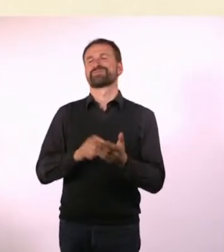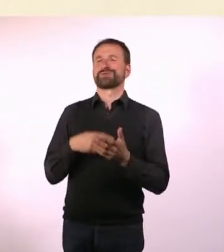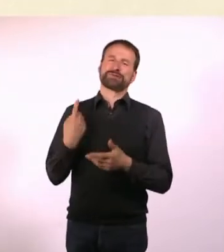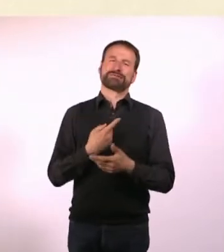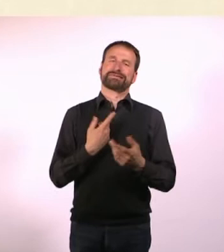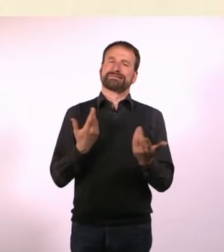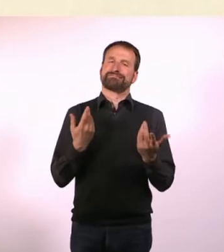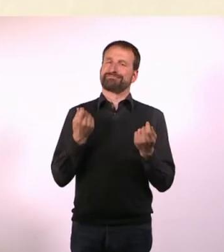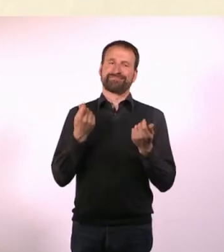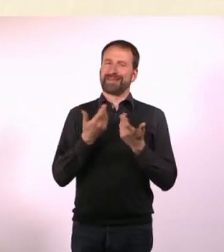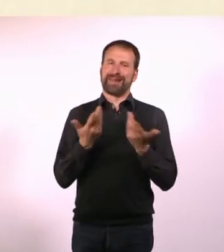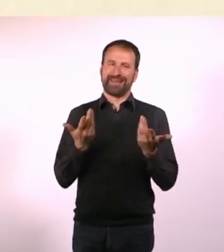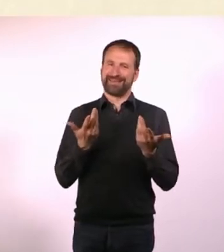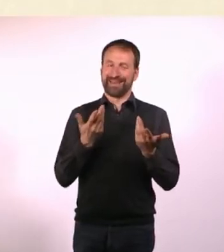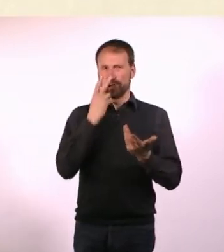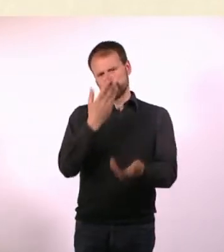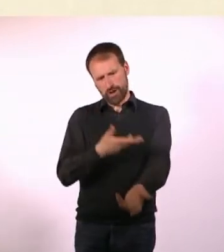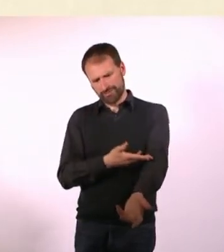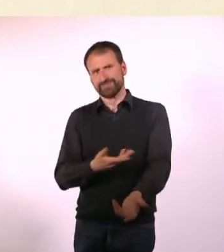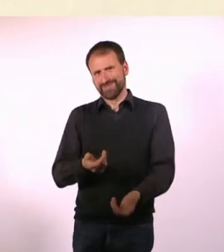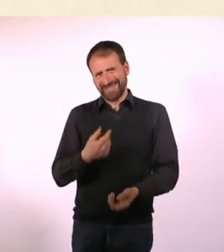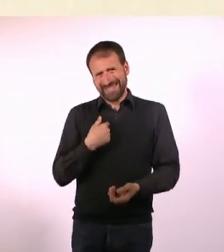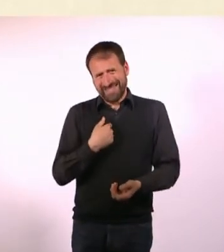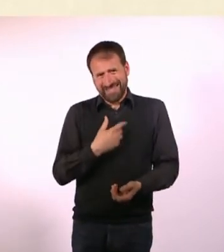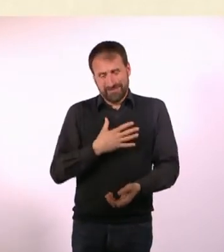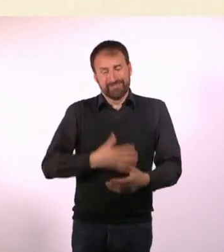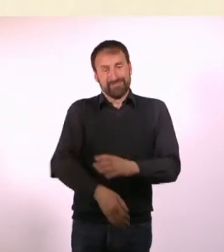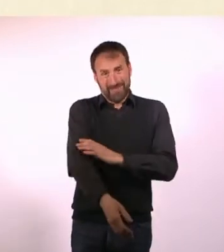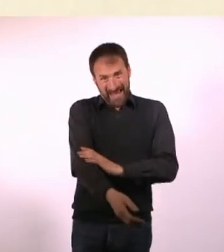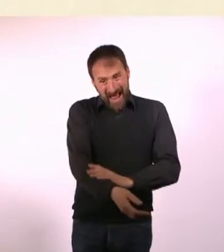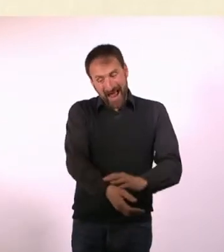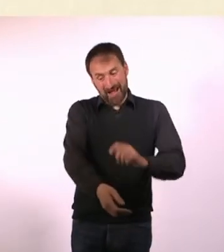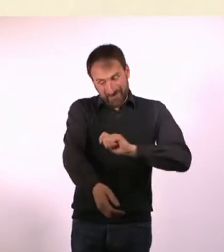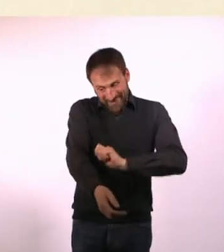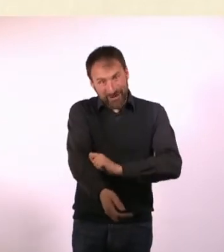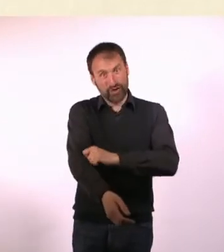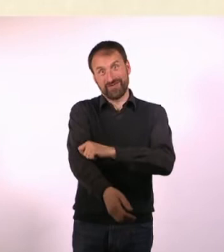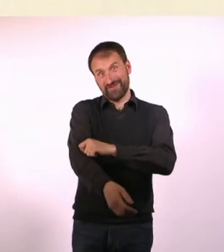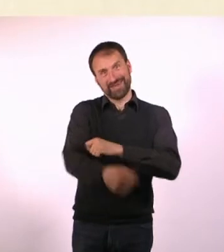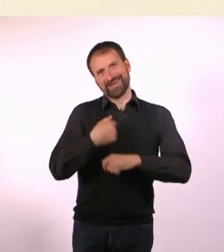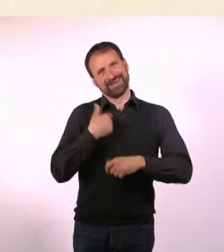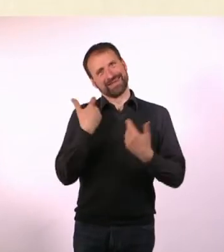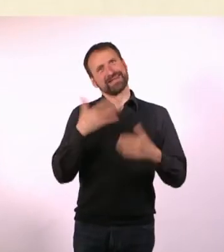Ich habe das hier auf meinem Arm stehen. Das war jetzt kein: Ich mache jetzt drei Magazine ... und tätowiere mir das auf den Arm.